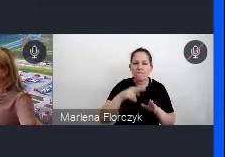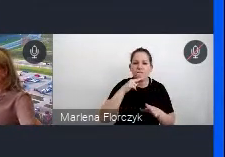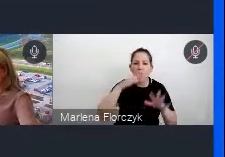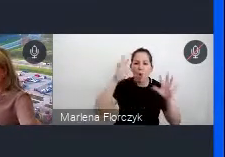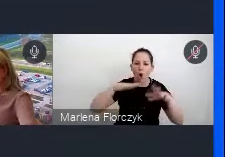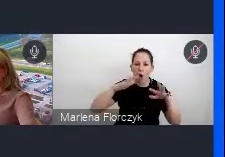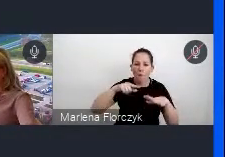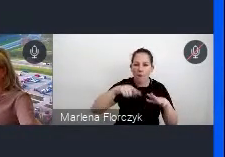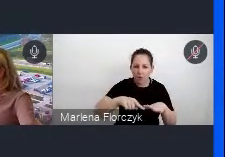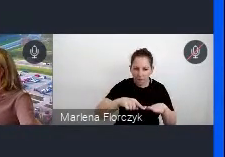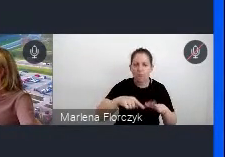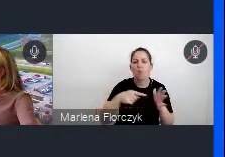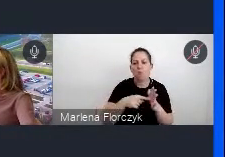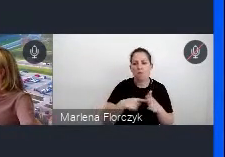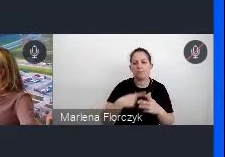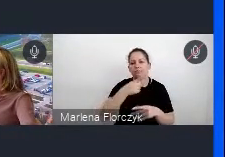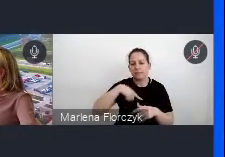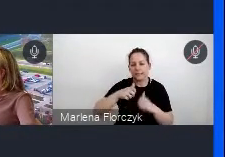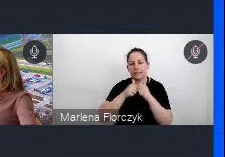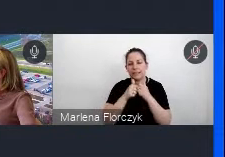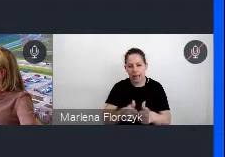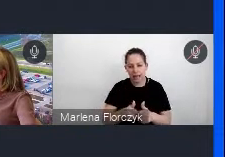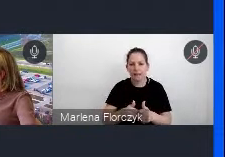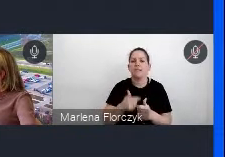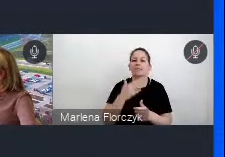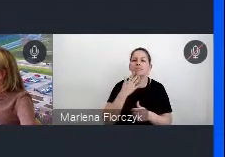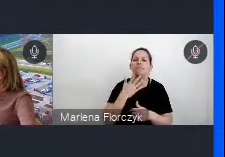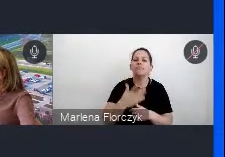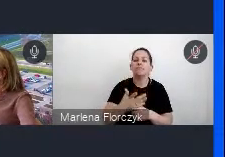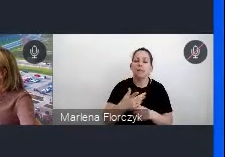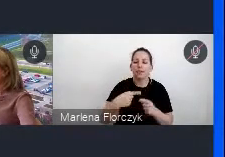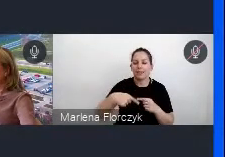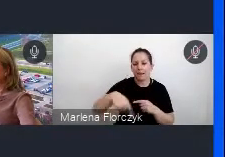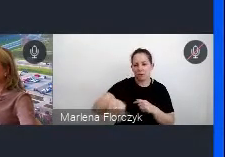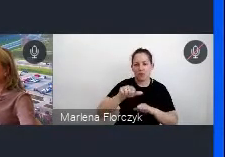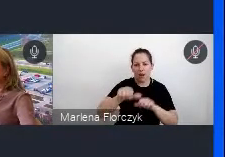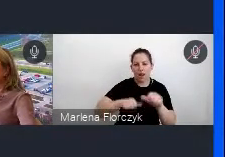i to jest nasze wyzwanie, które sobie na najbliższe lata stawiamy.